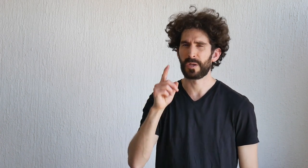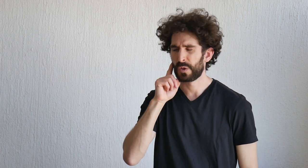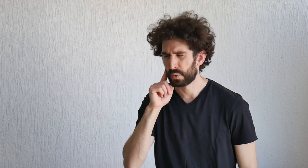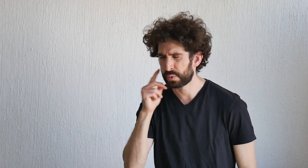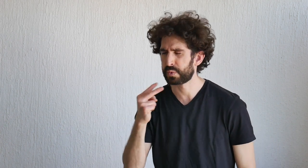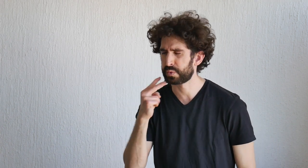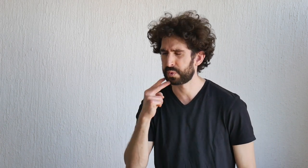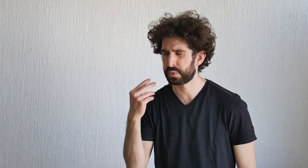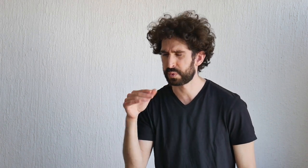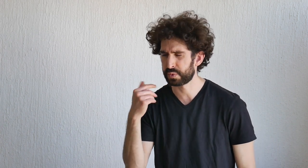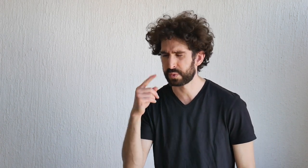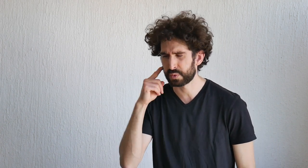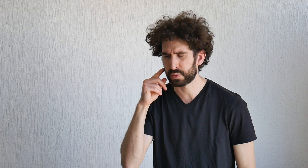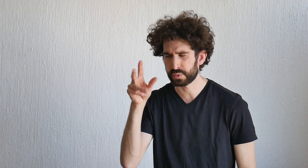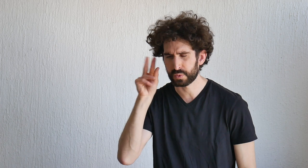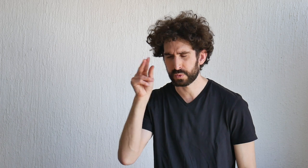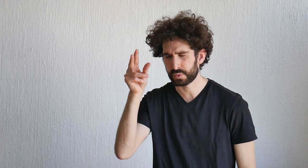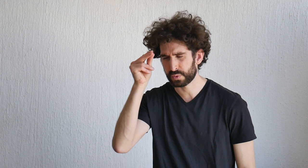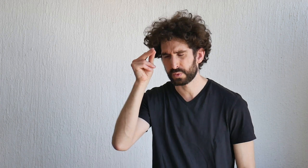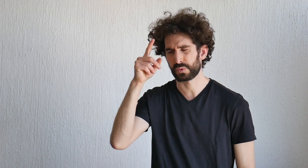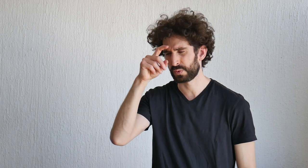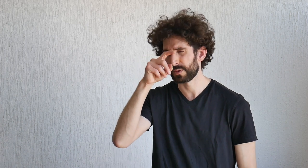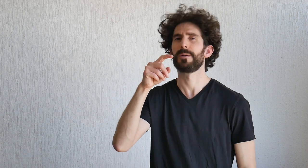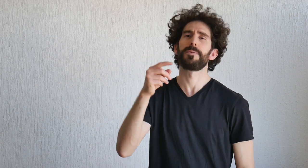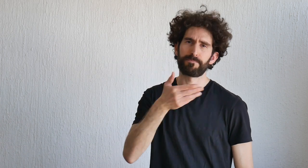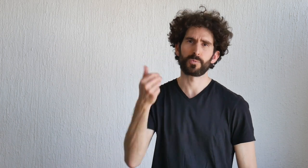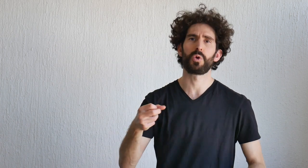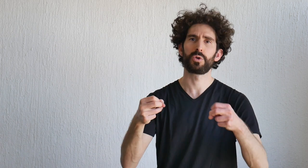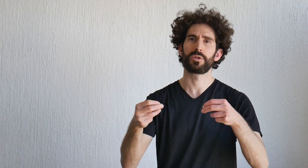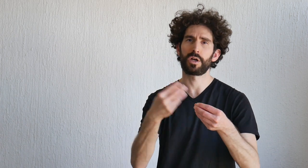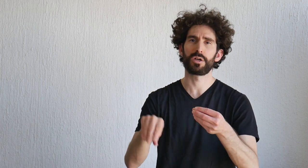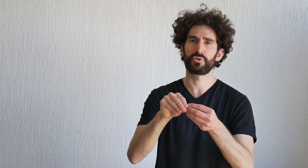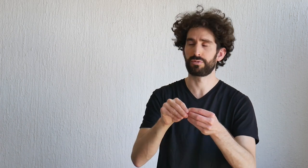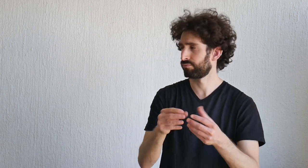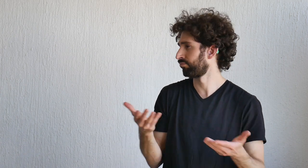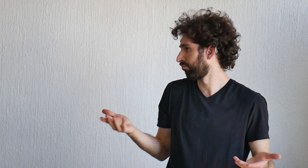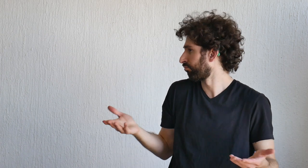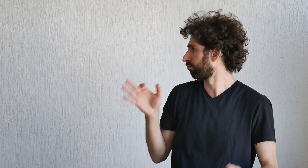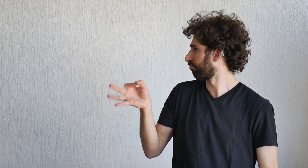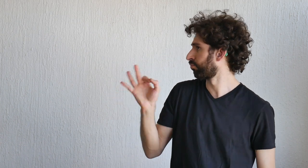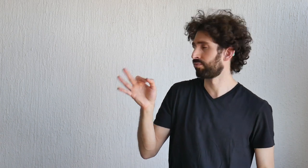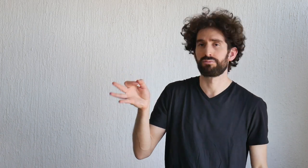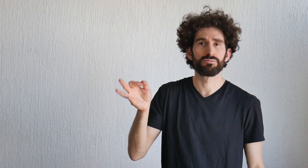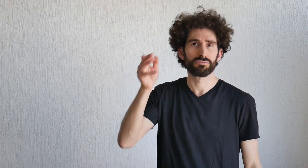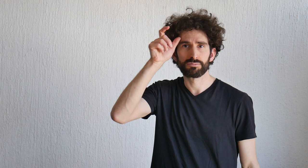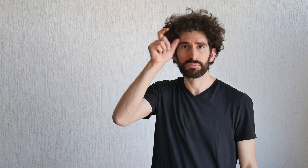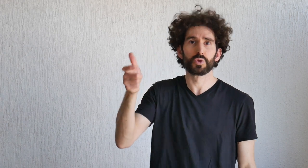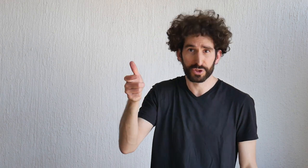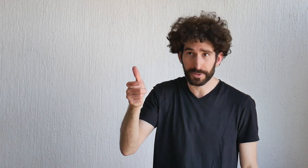avec un accent très marqué difficile à comprendre. Là, c'est mieux d'ajouter le sous-titrage. Oui, c'est logique.